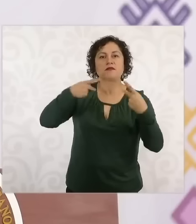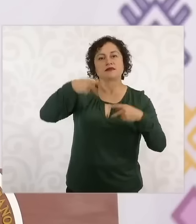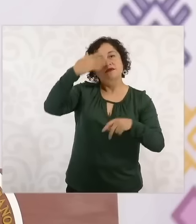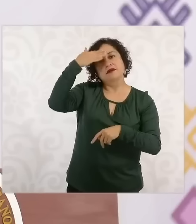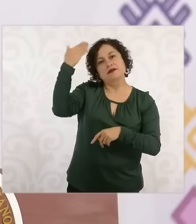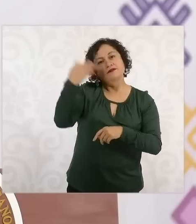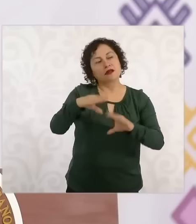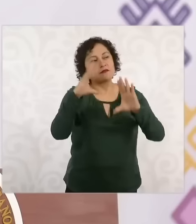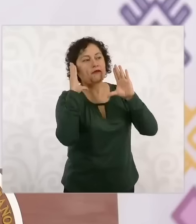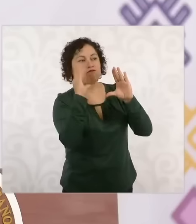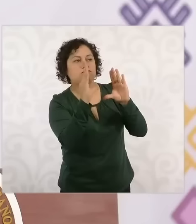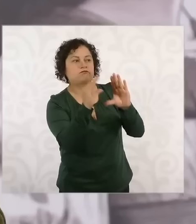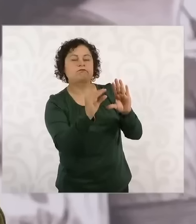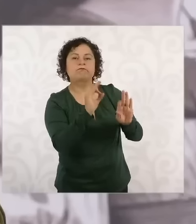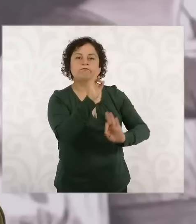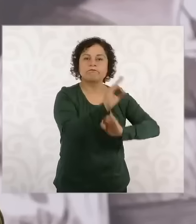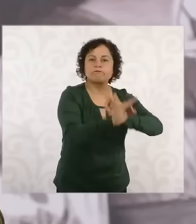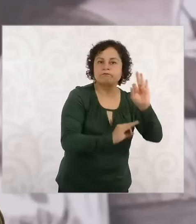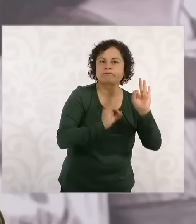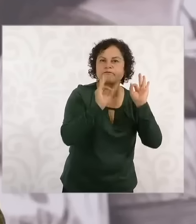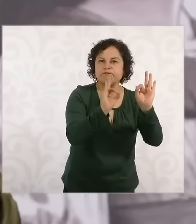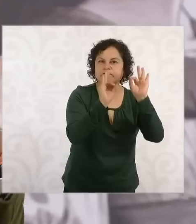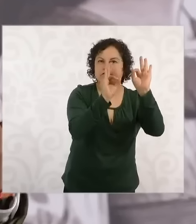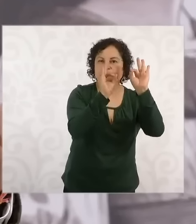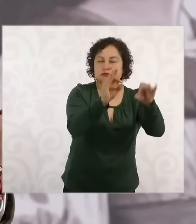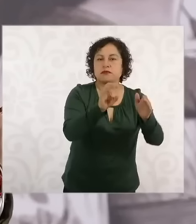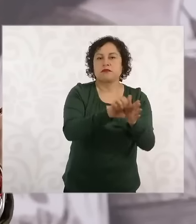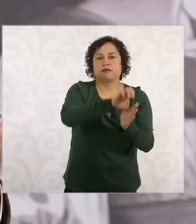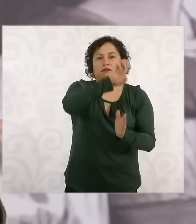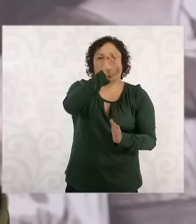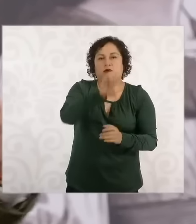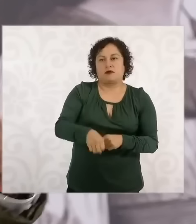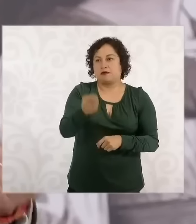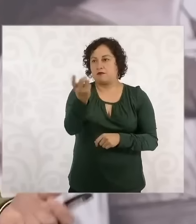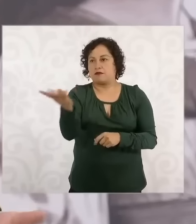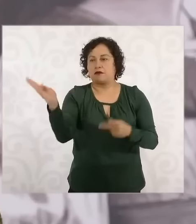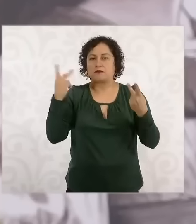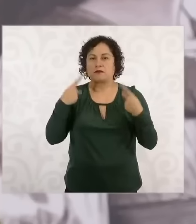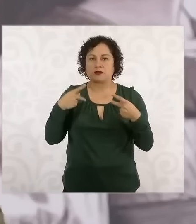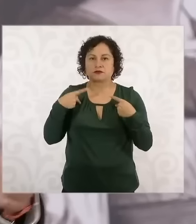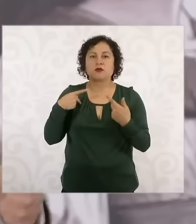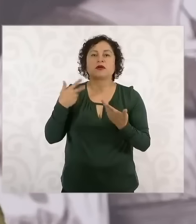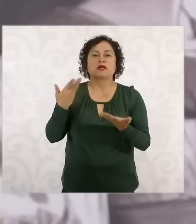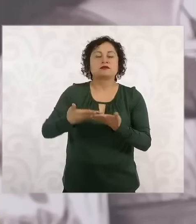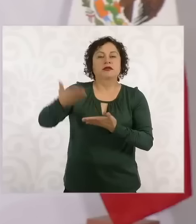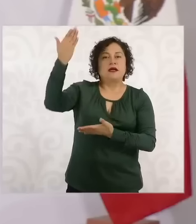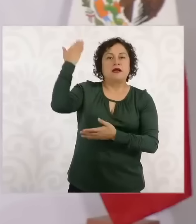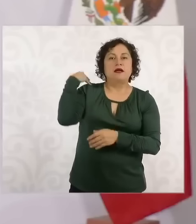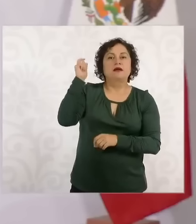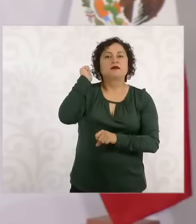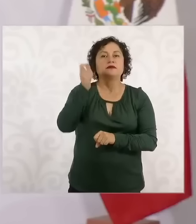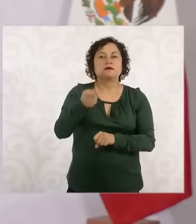un contrato eventual eh sin seguridad social en algunos eh casos en otras instituciones y demás,